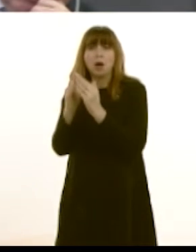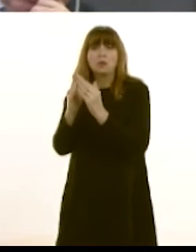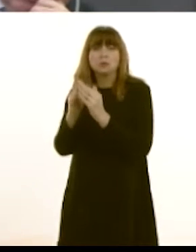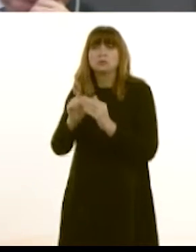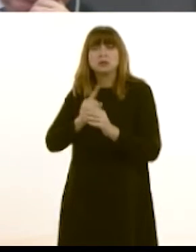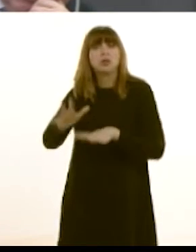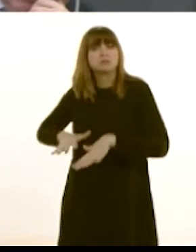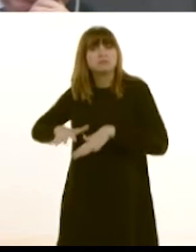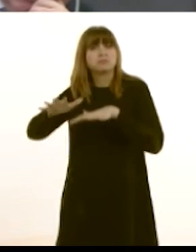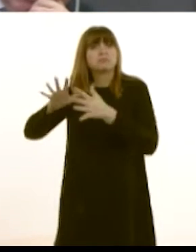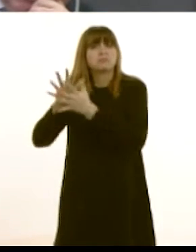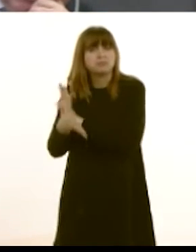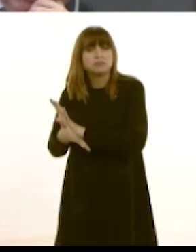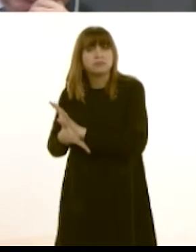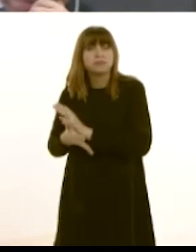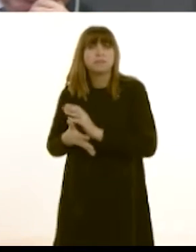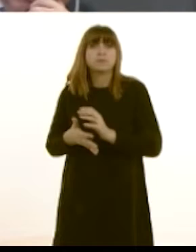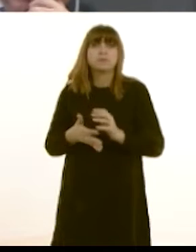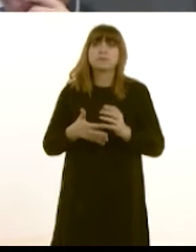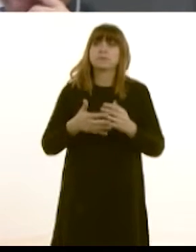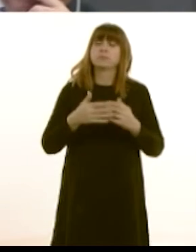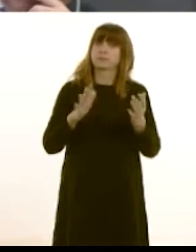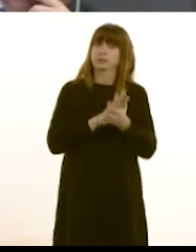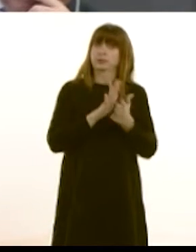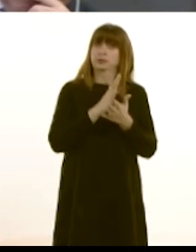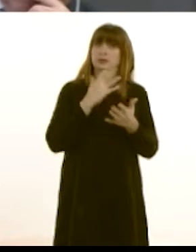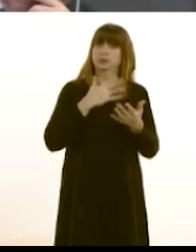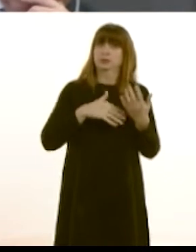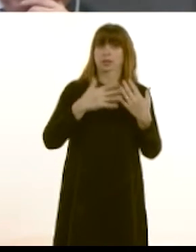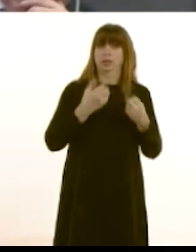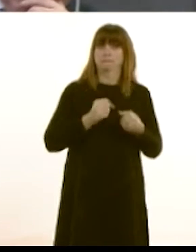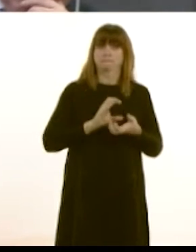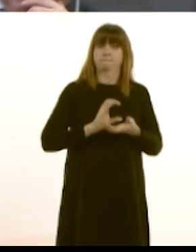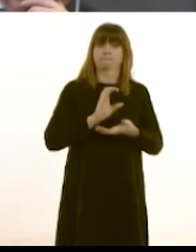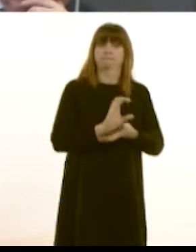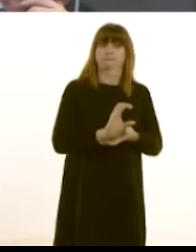A ydy eín fwriad gyda chi, aích Llywodraeth chi, i gefnogi grantiau oír math yma yng